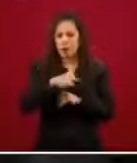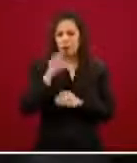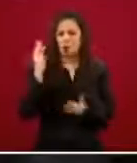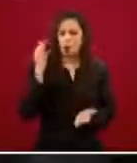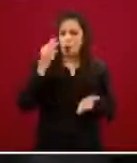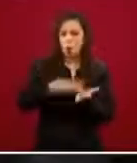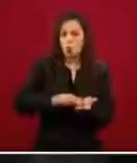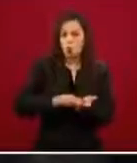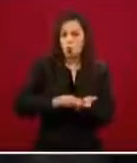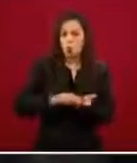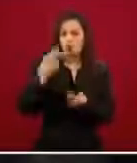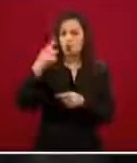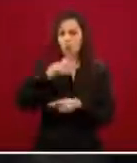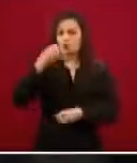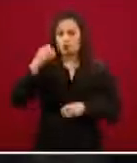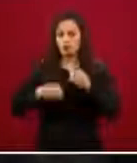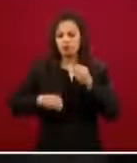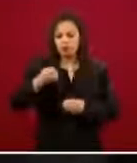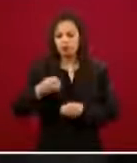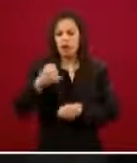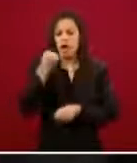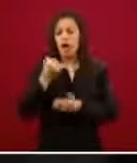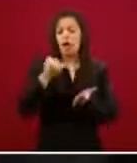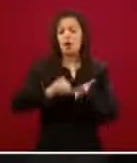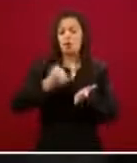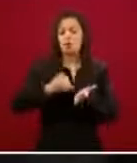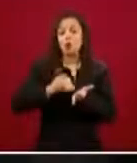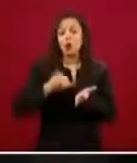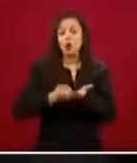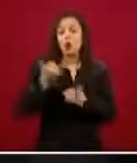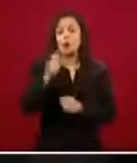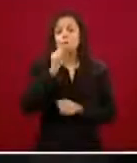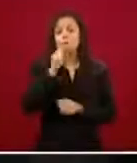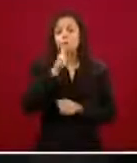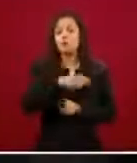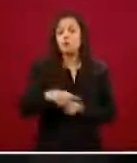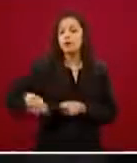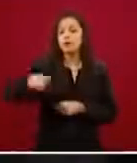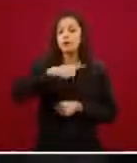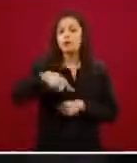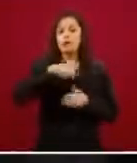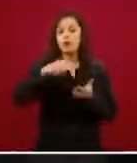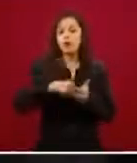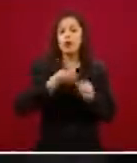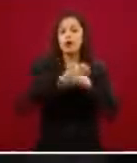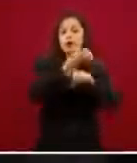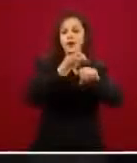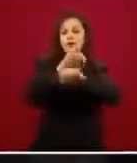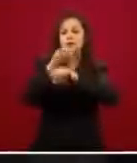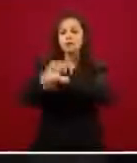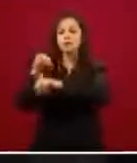retención de impuestos federales y también de cuotas de seguridad social en las entidades federativas en varios estados que han estado siendo transferidos.